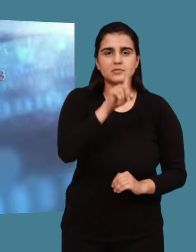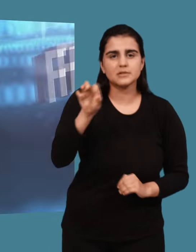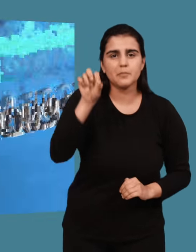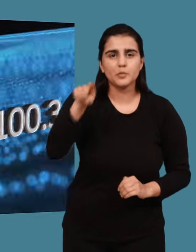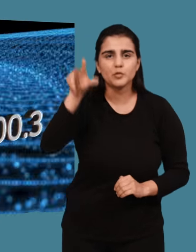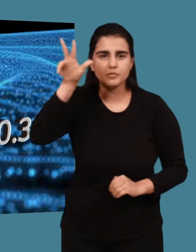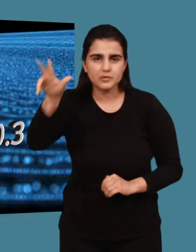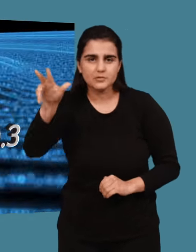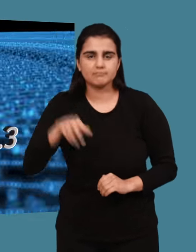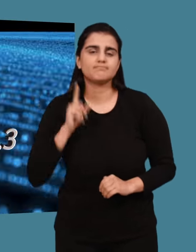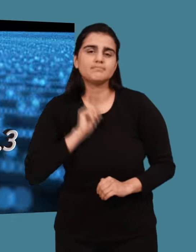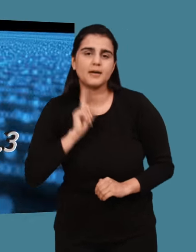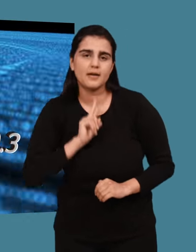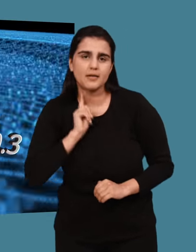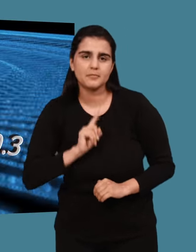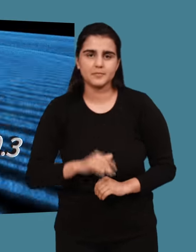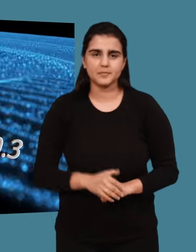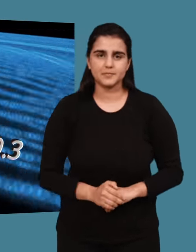FM 100.3 Paraná.